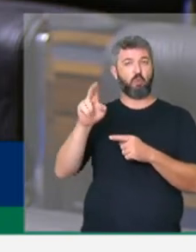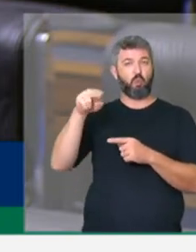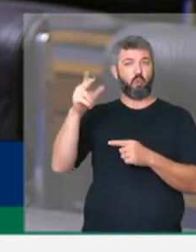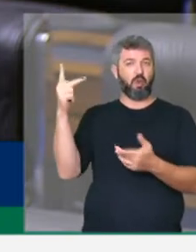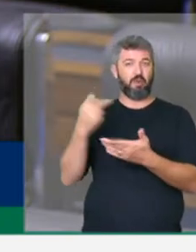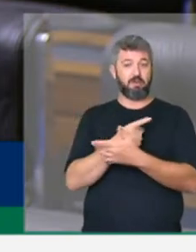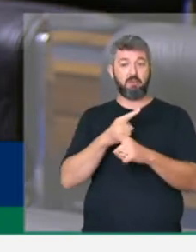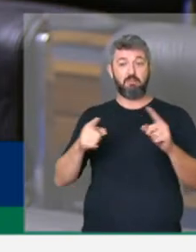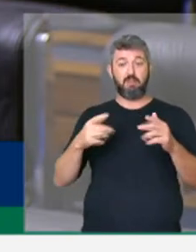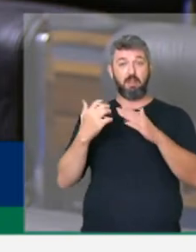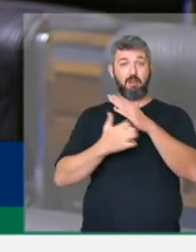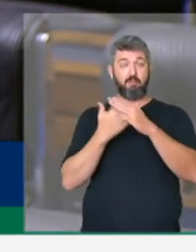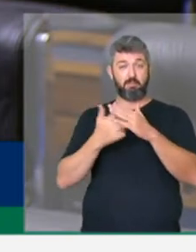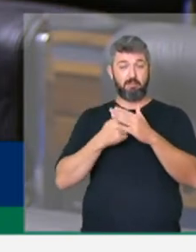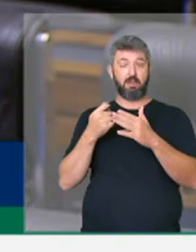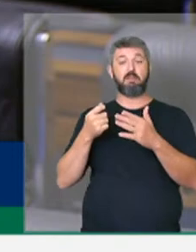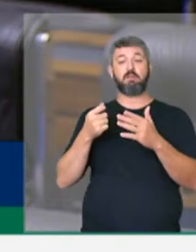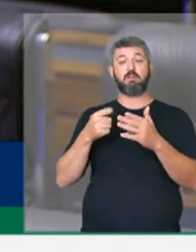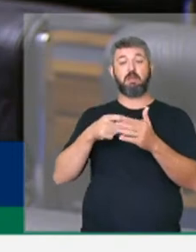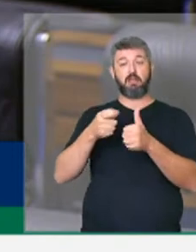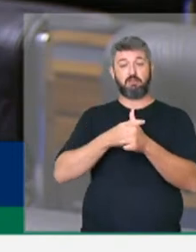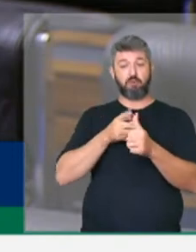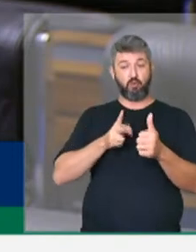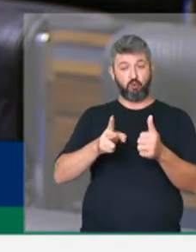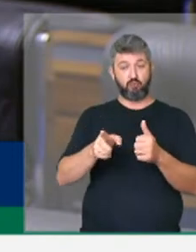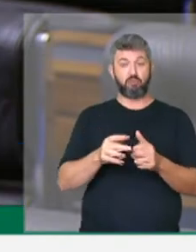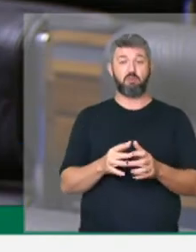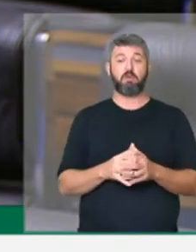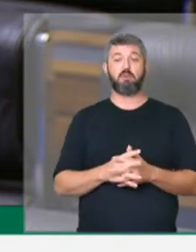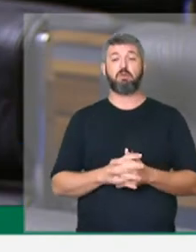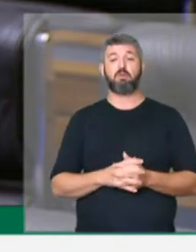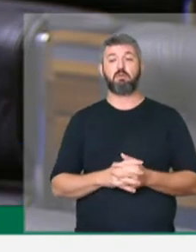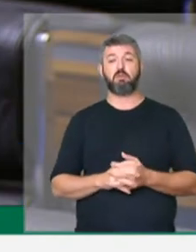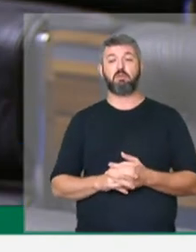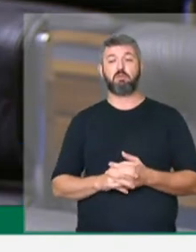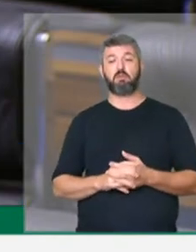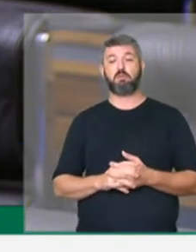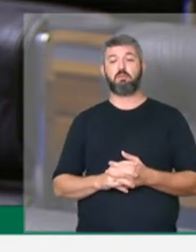ESTAMOS AQUI DISCUTINDO É REALMENTE DINHEIRO PRIVADO QUE CRIARAM DEFICIT NO FUNDO DE INVESTIMENTO, FUNDOS ESSES QUE